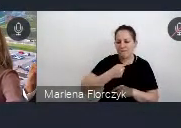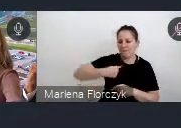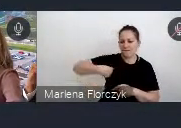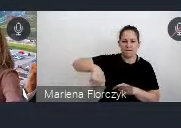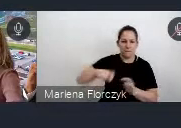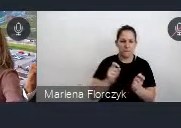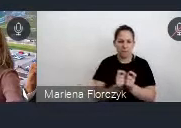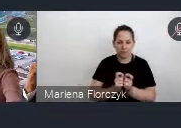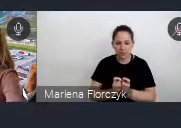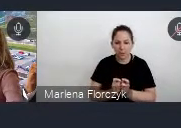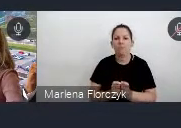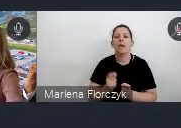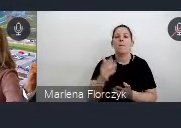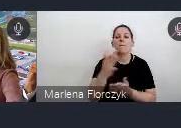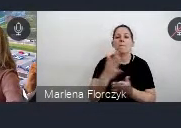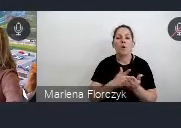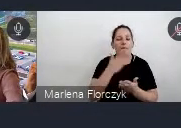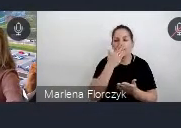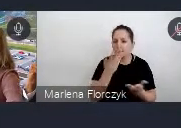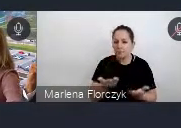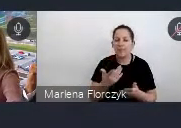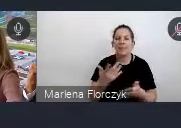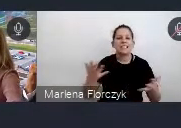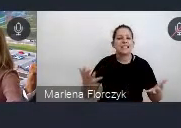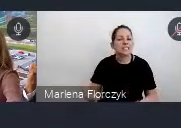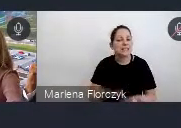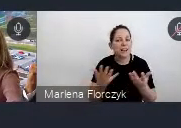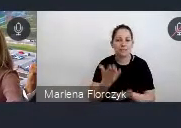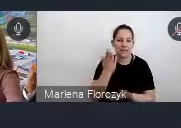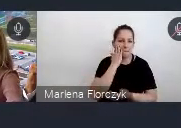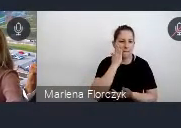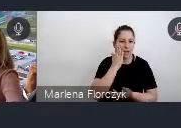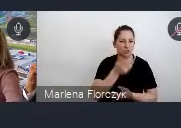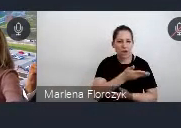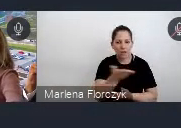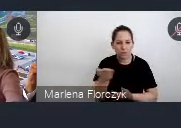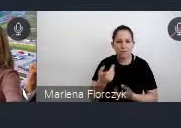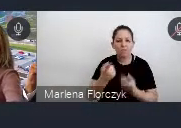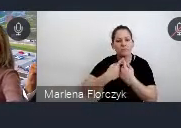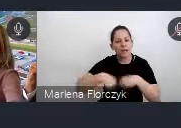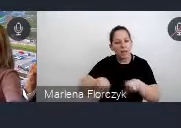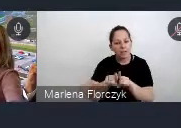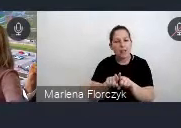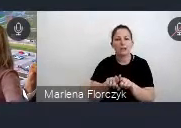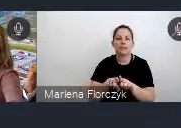program polegający na tym, że zachęca mieszkańców do realizacji takich zadań,